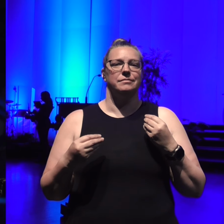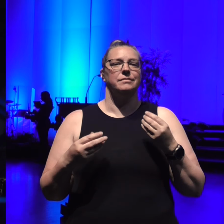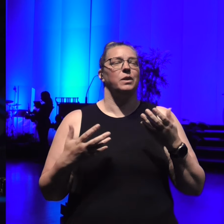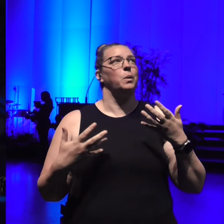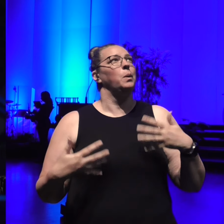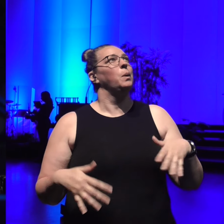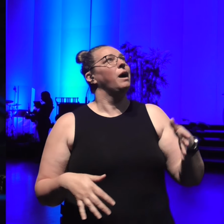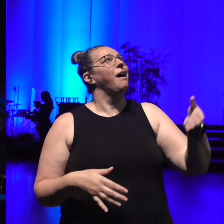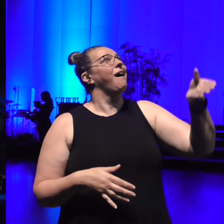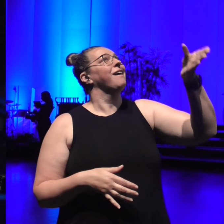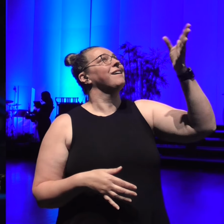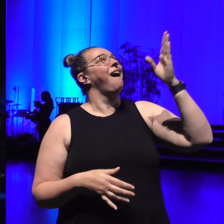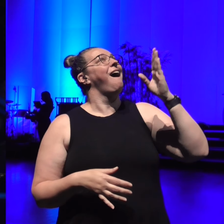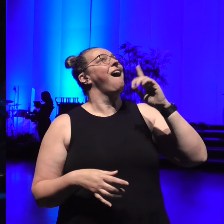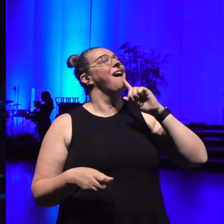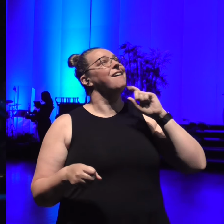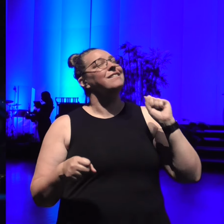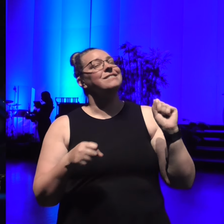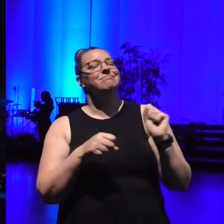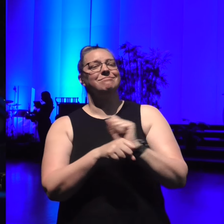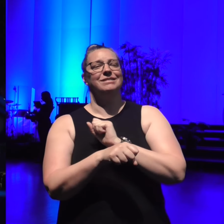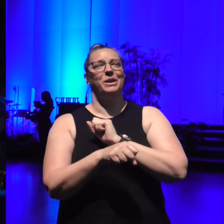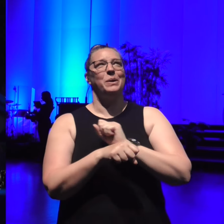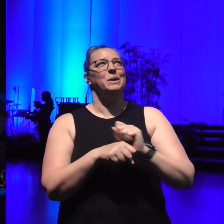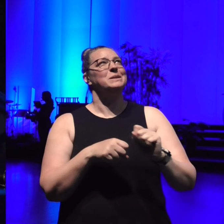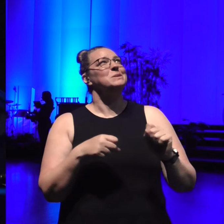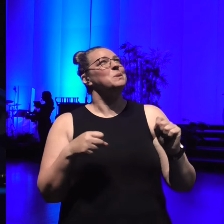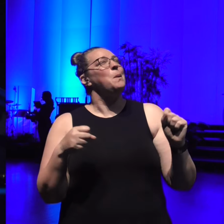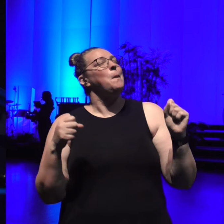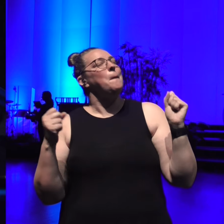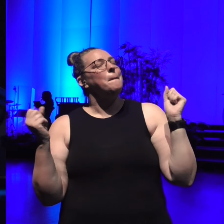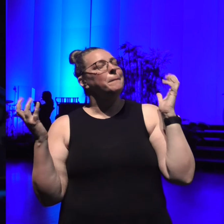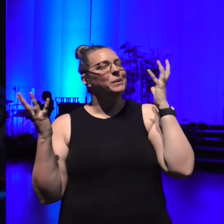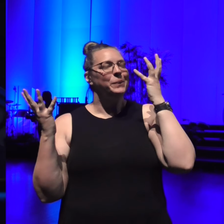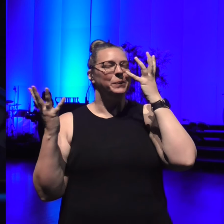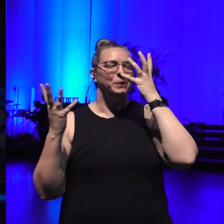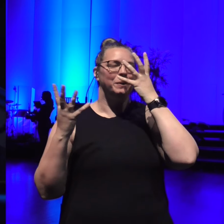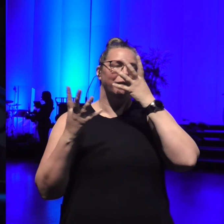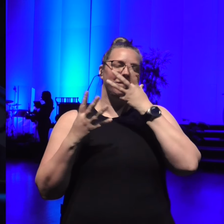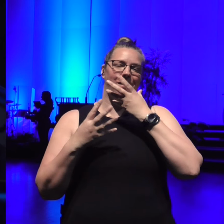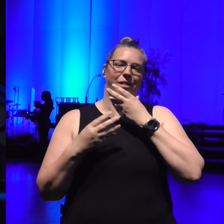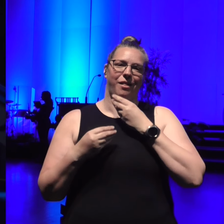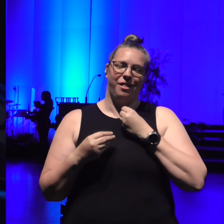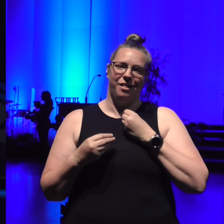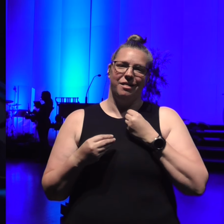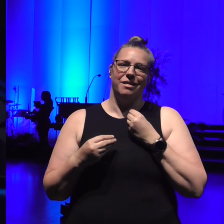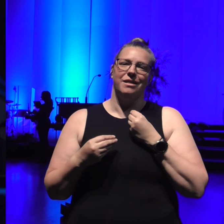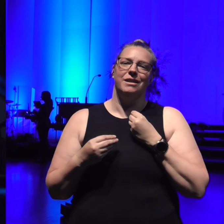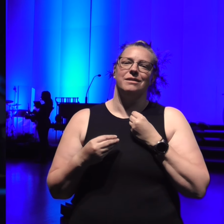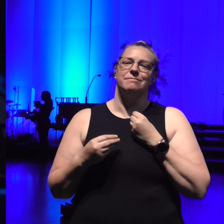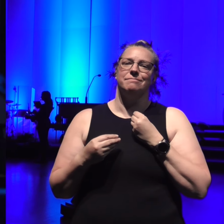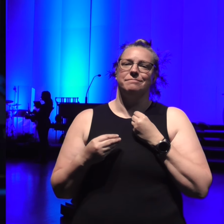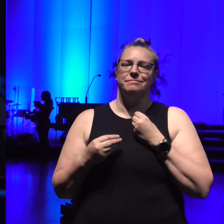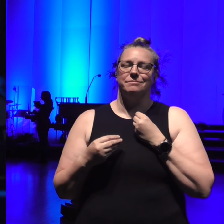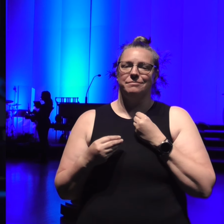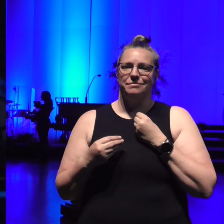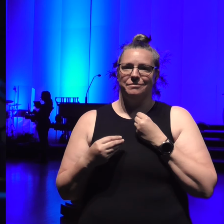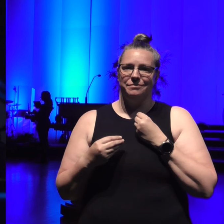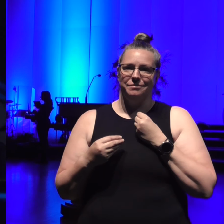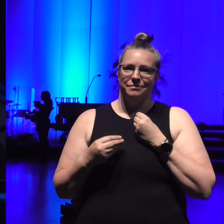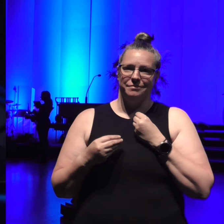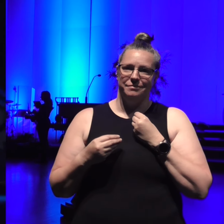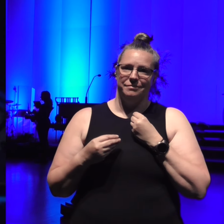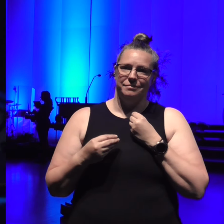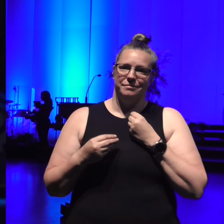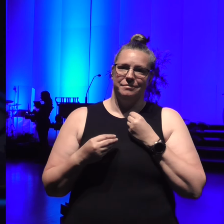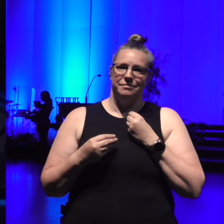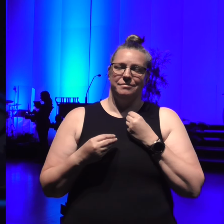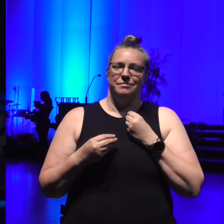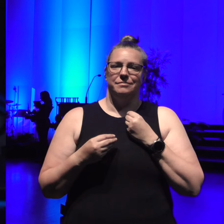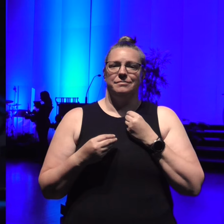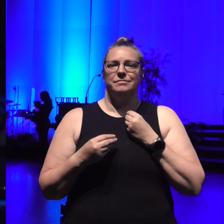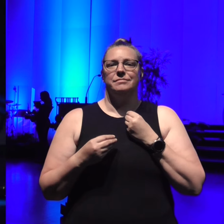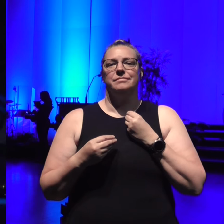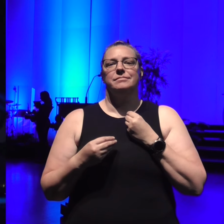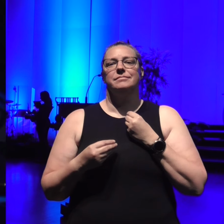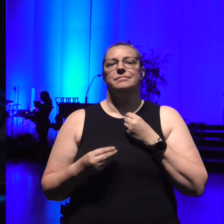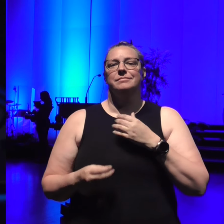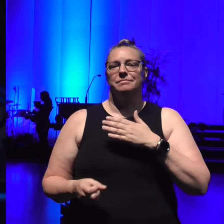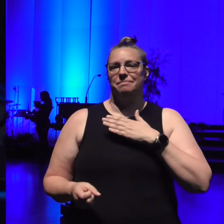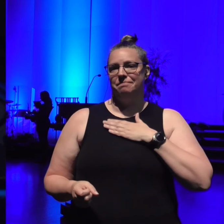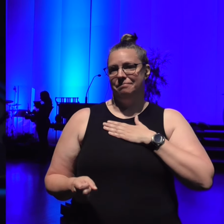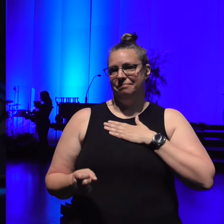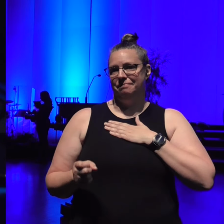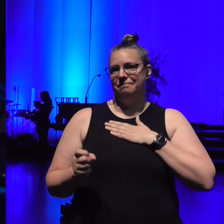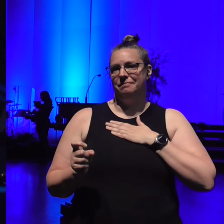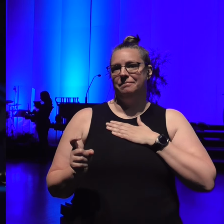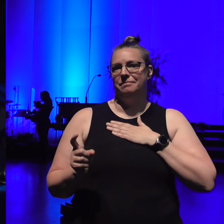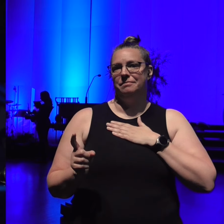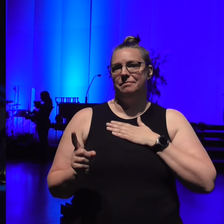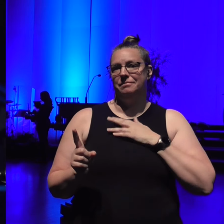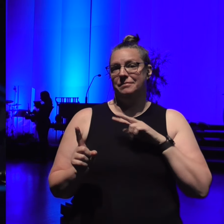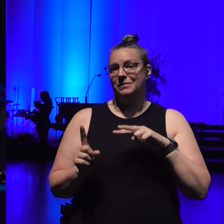Dios es tan [Música] hermoso en